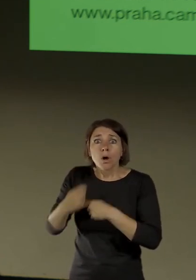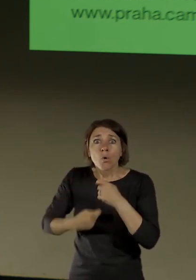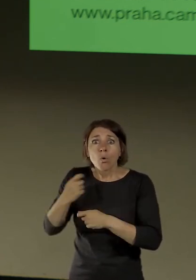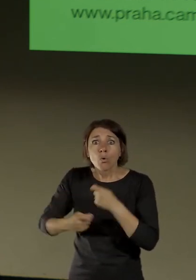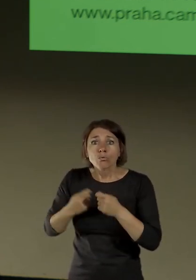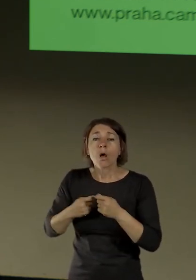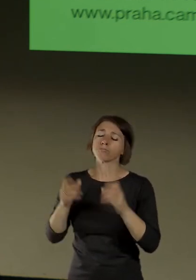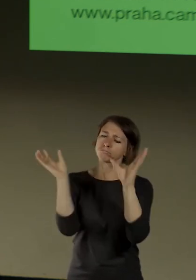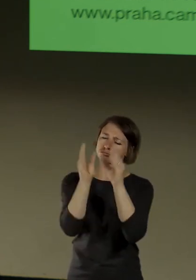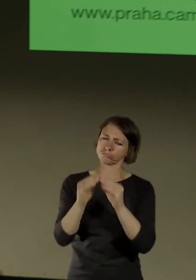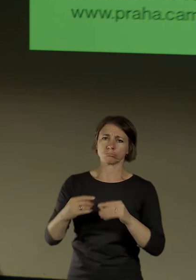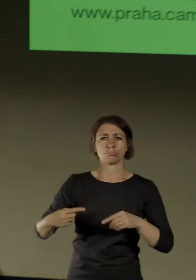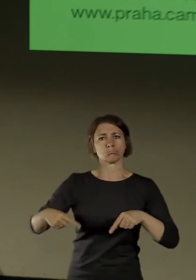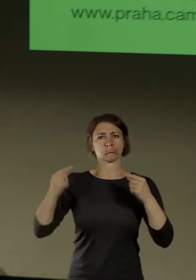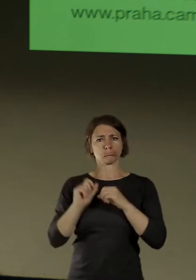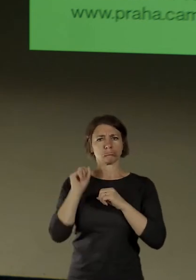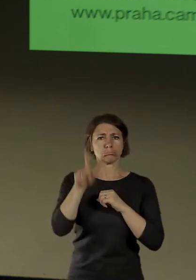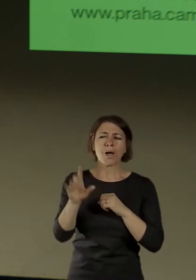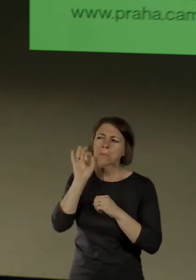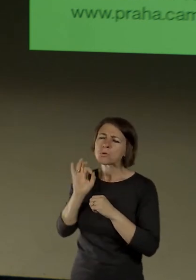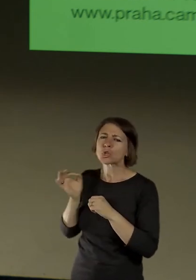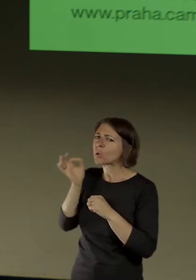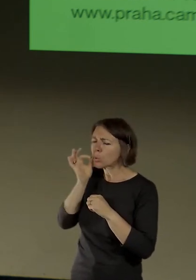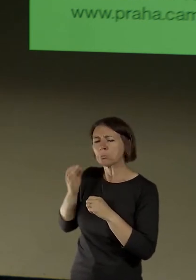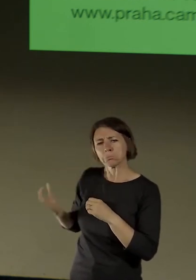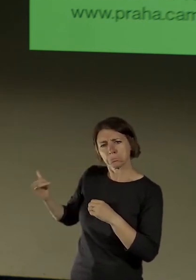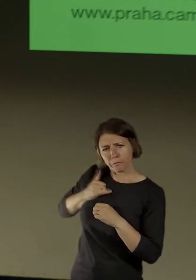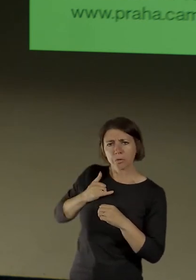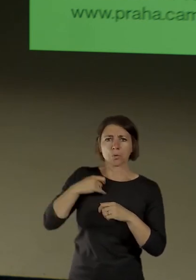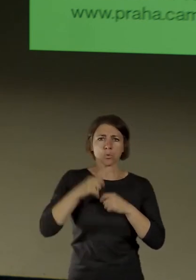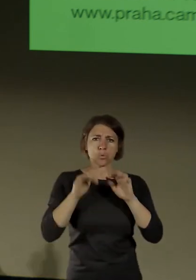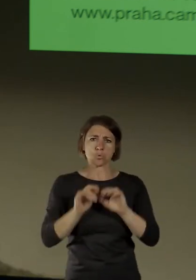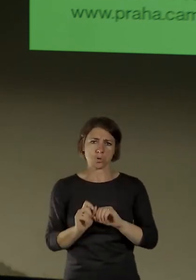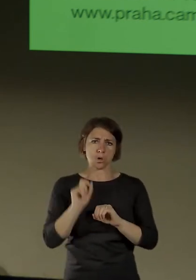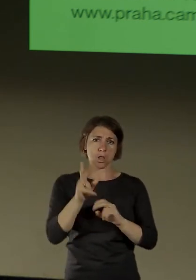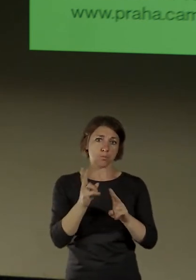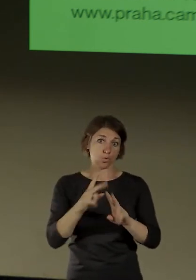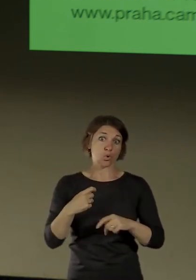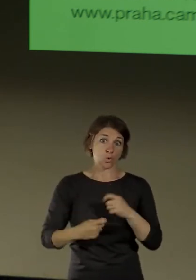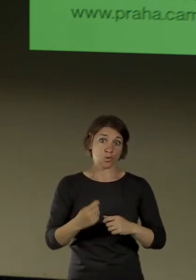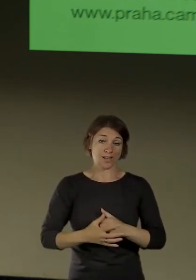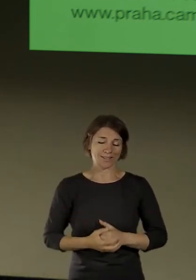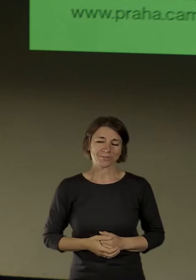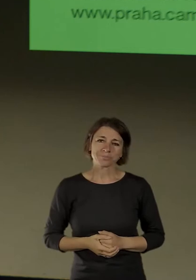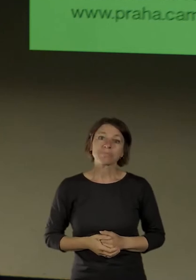Případně to můžete vyplnit za ní. Pokud jste se tedy s plánem doteď neseznámili, jste tady poprvé, tak máme na těchto přednáškách instruktážní video,